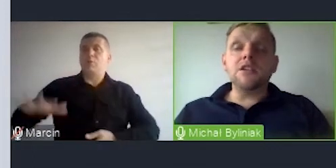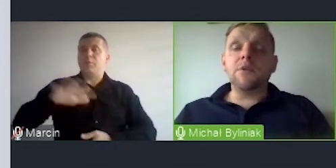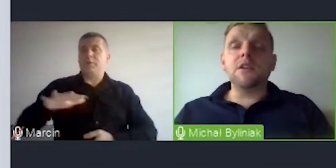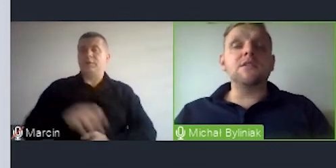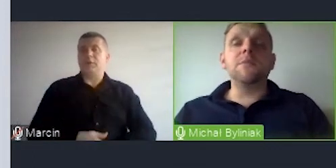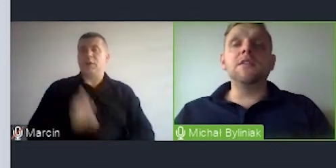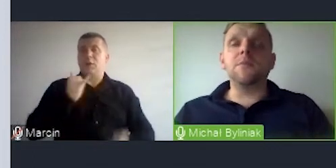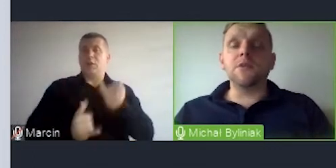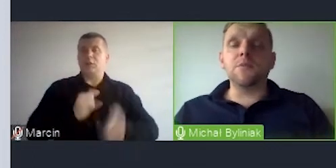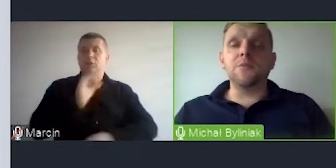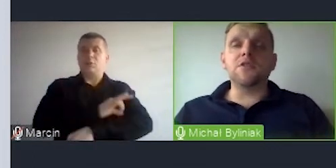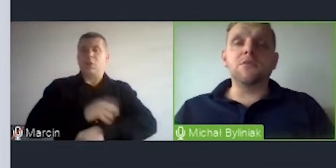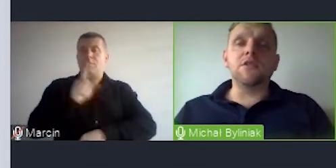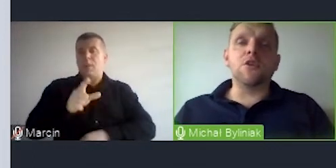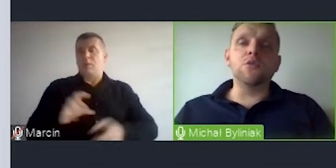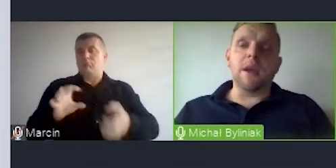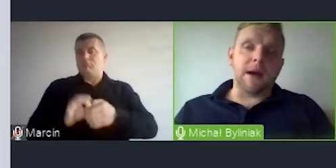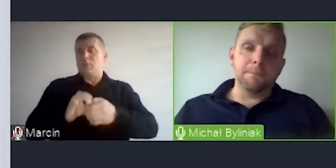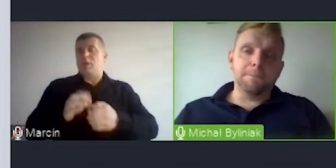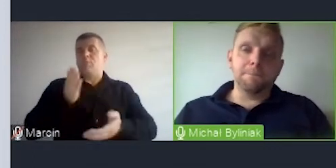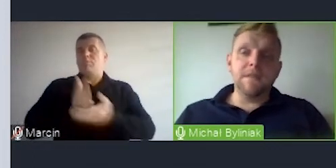Jeśli projekt jest objęty pomocą publiczną, takiego dochodu nie ma.